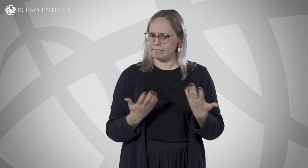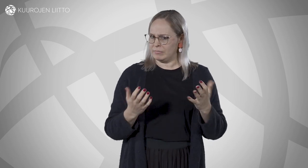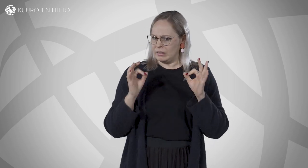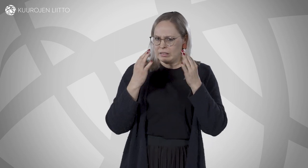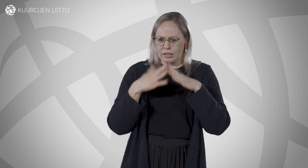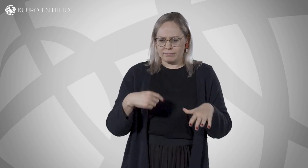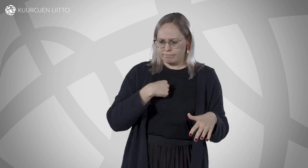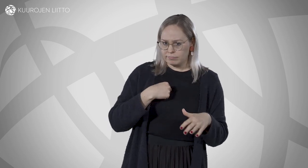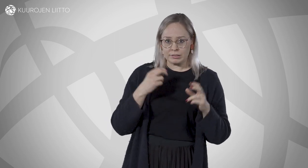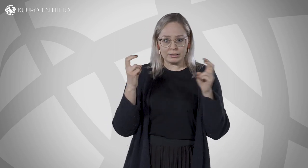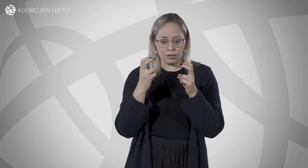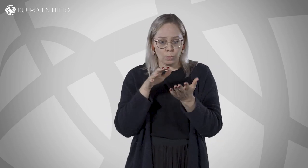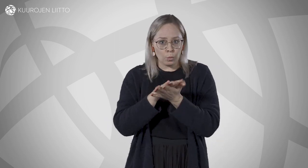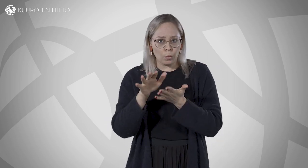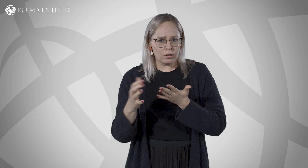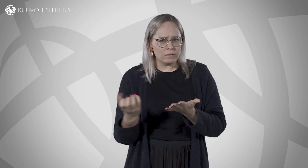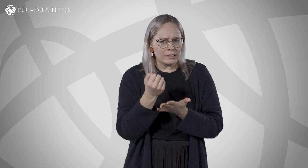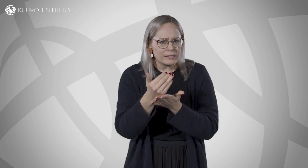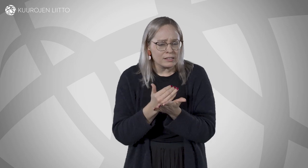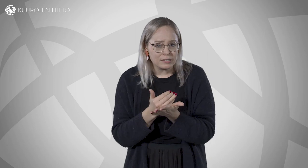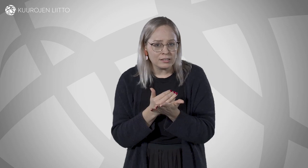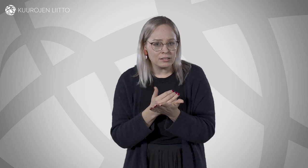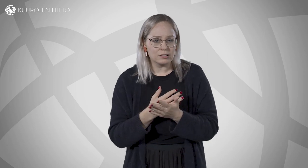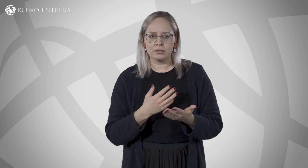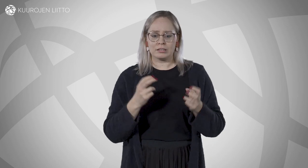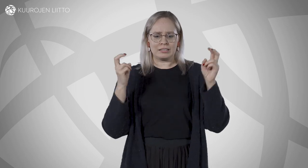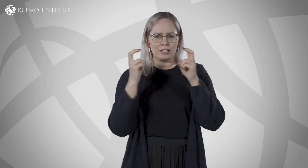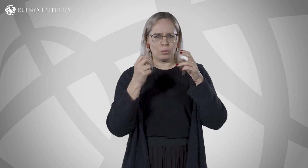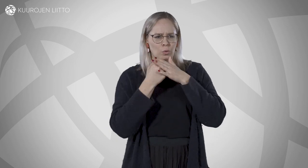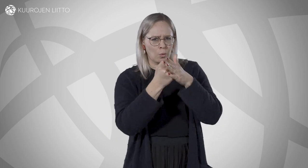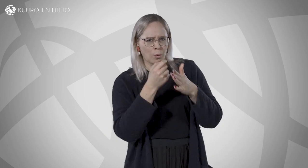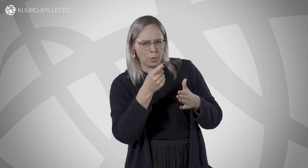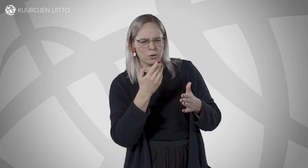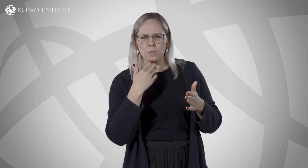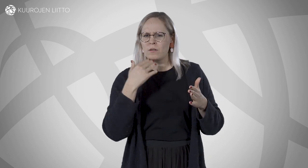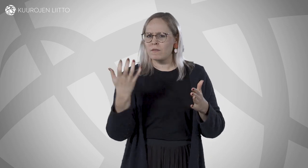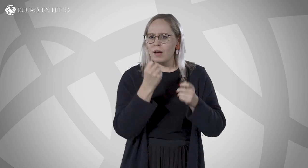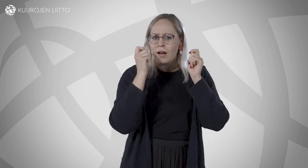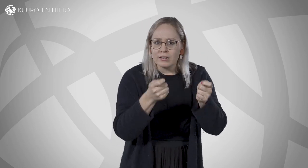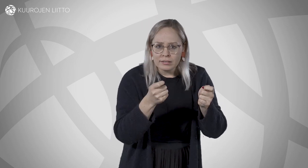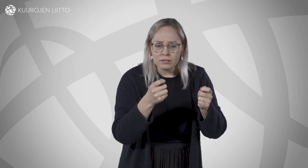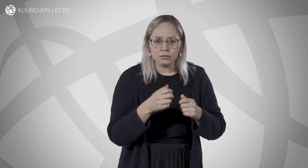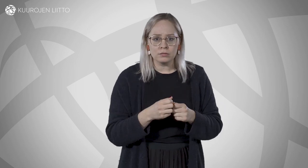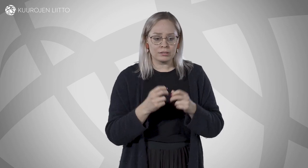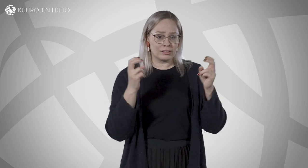Millä tavoin sähkönkulutusta voi sitten pienentää? Kuka on oikeutettu sähkötukeen?